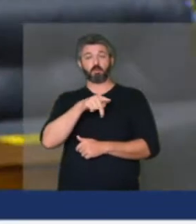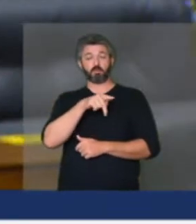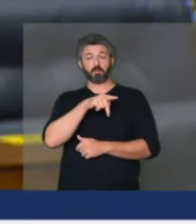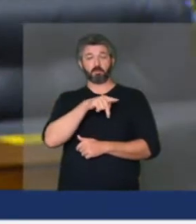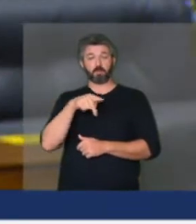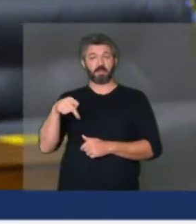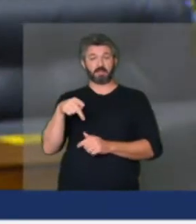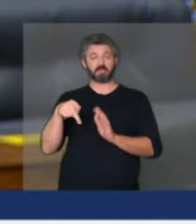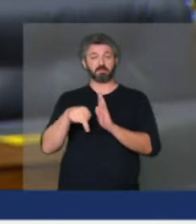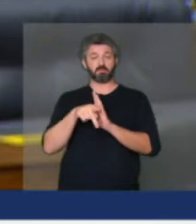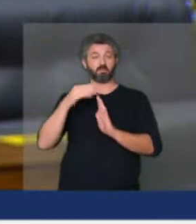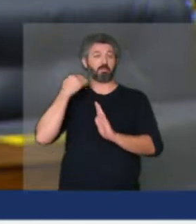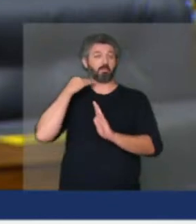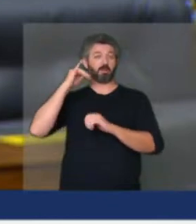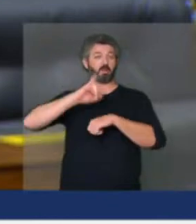CENTRAL ROBERTO DO CAMPOS NETO, COMO TÊM CONTAS EM